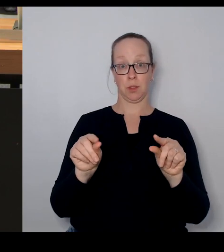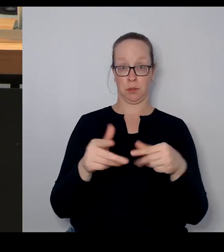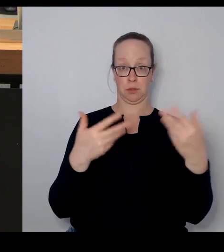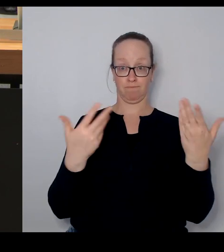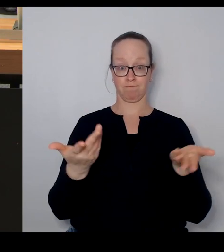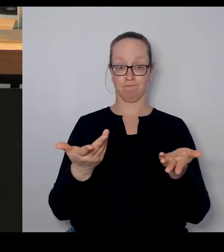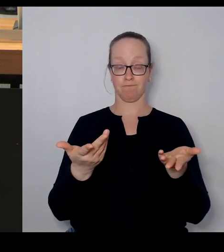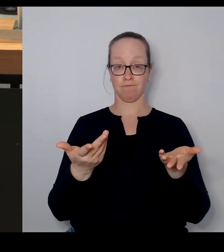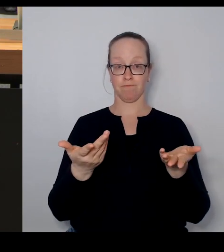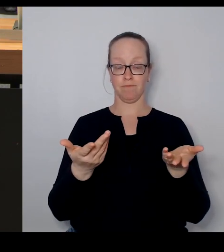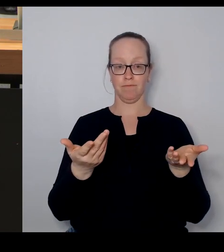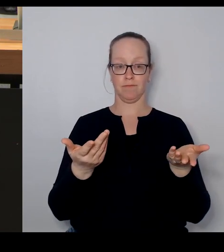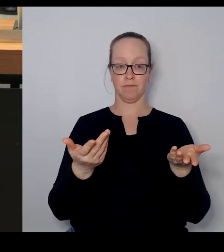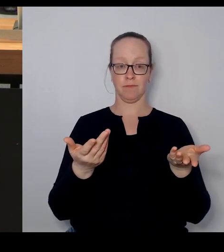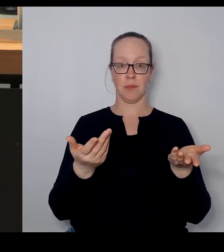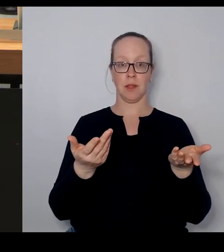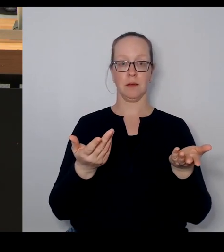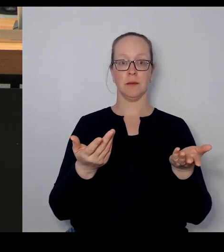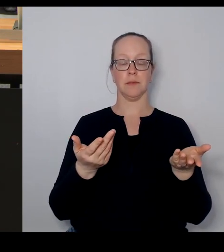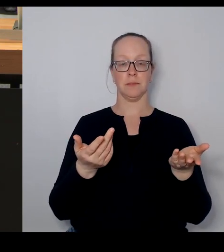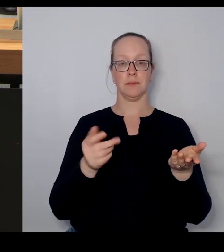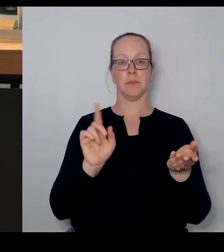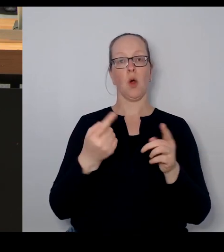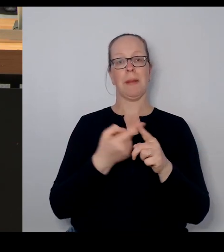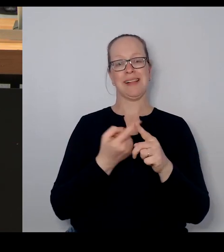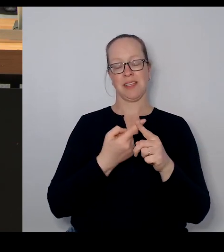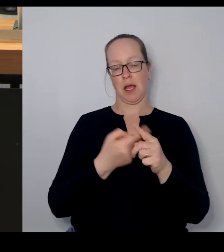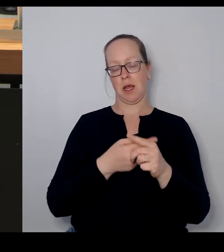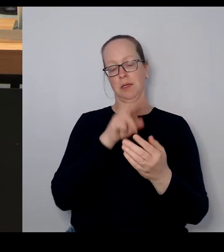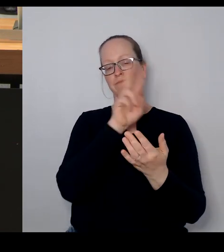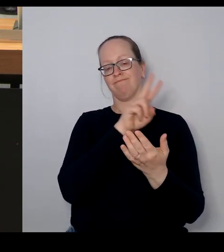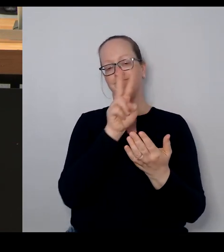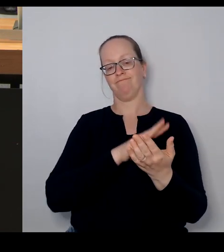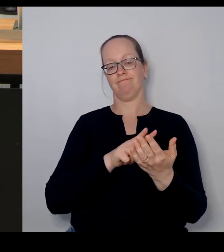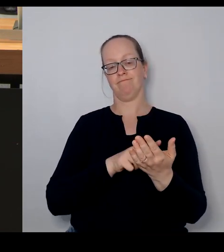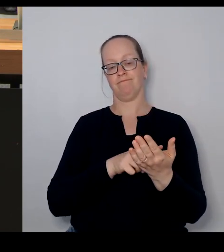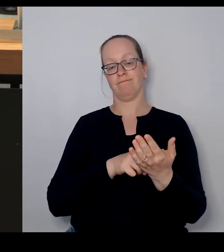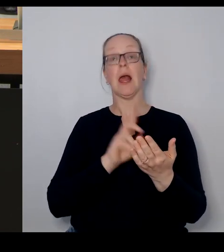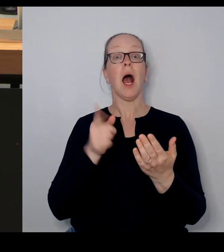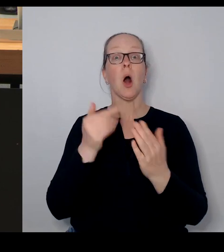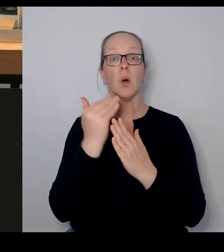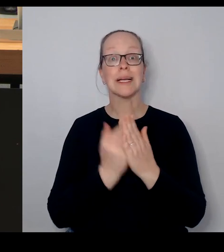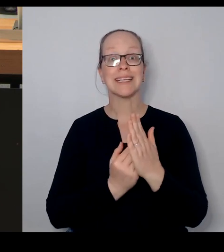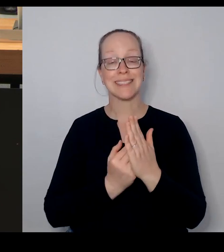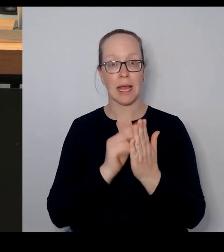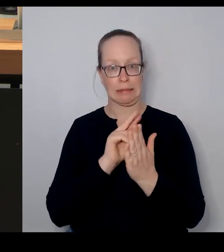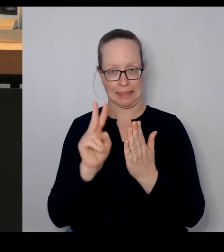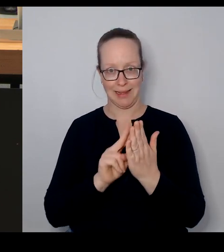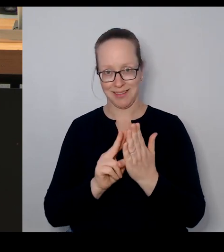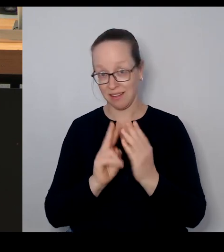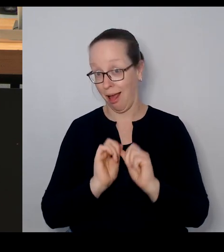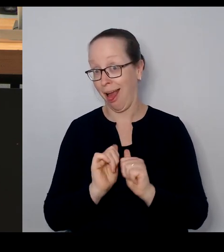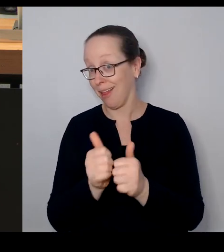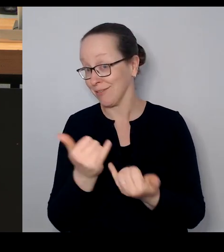deswegen Gesetzeslesen hilft da gibt es sogar in diesem Paragraphen, wo sie bestimmte Teile nicht anwenden wollen, aber sich